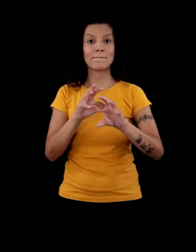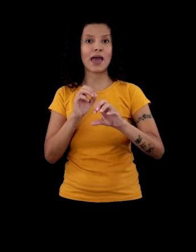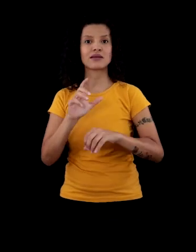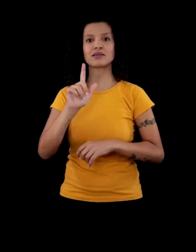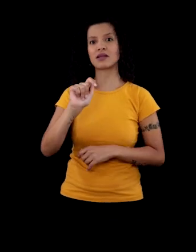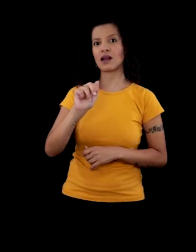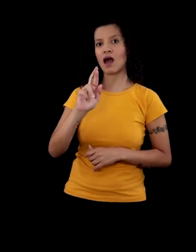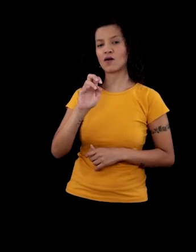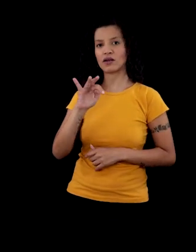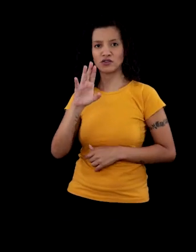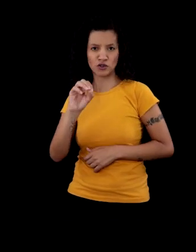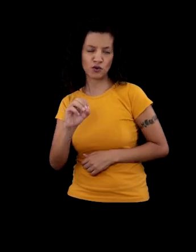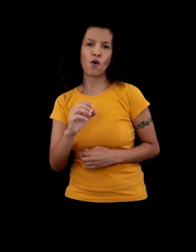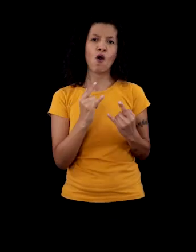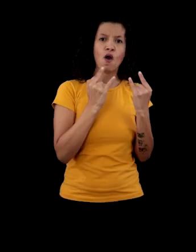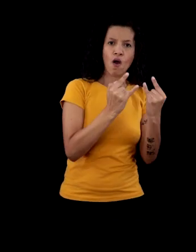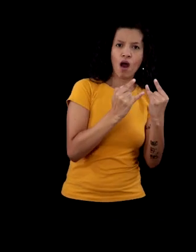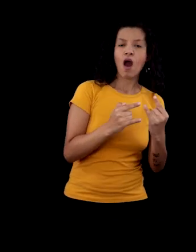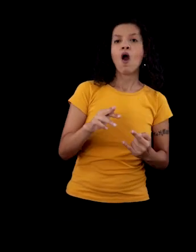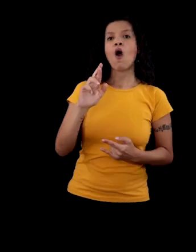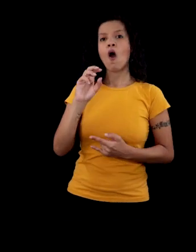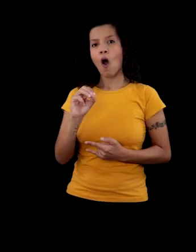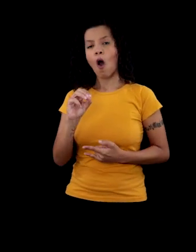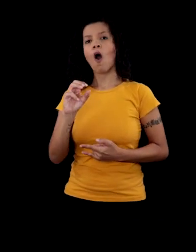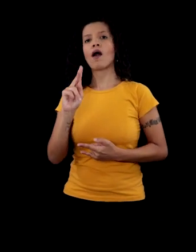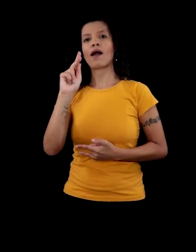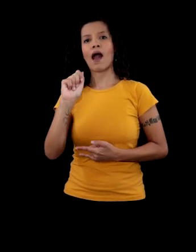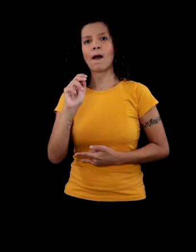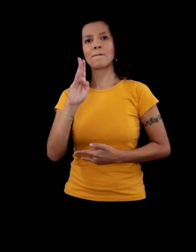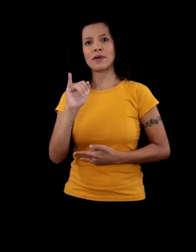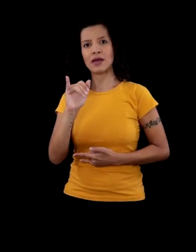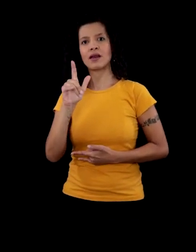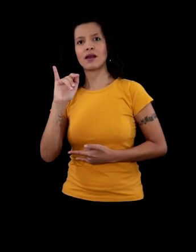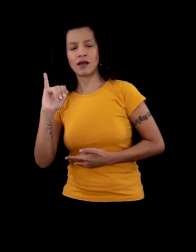o Mestre Laurentino fazia parte mais rock and roll, rockabilly,